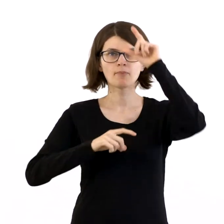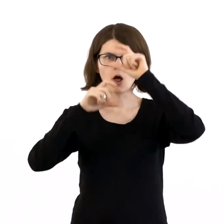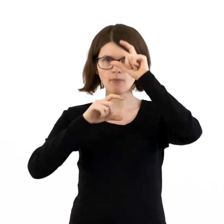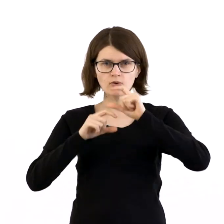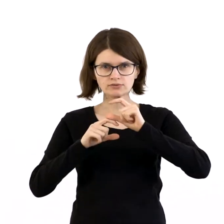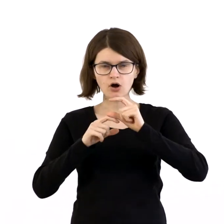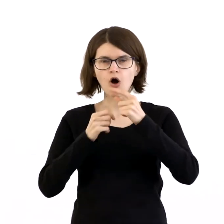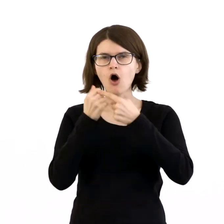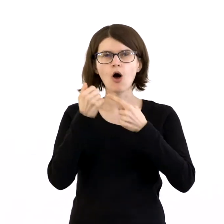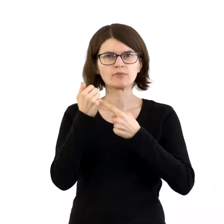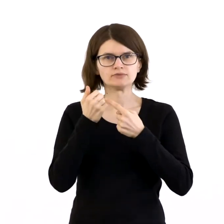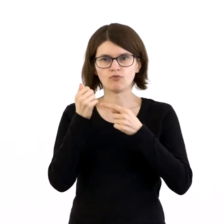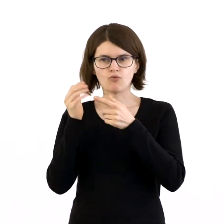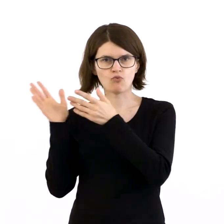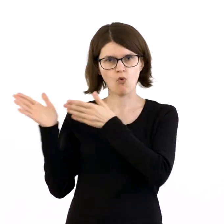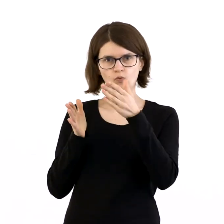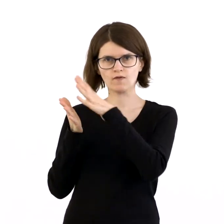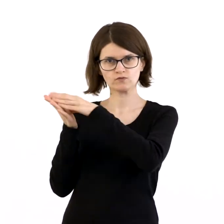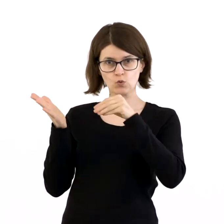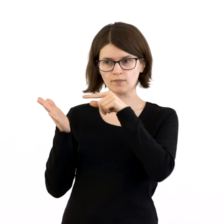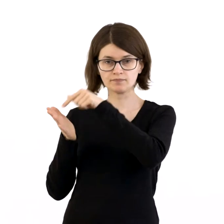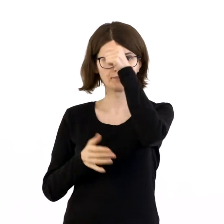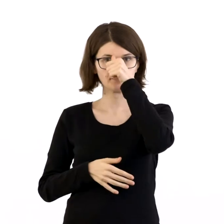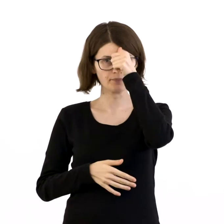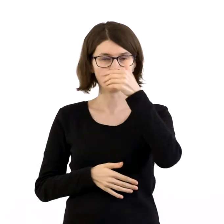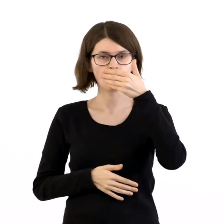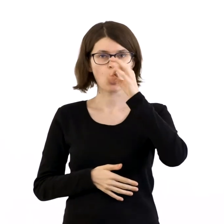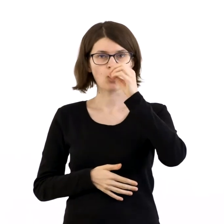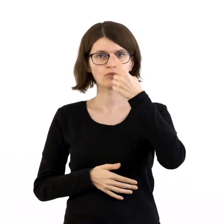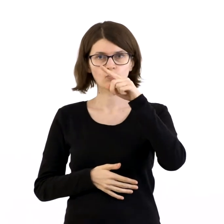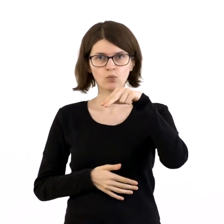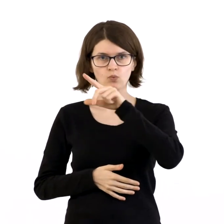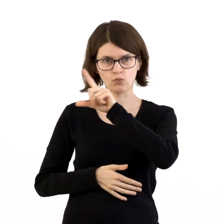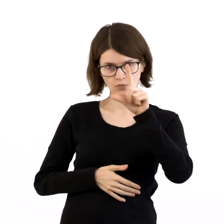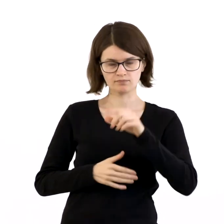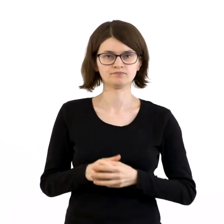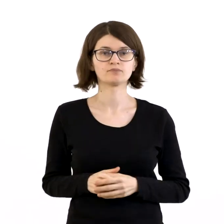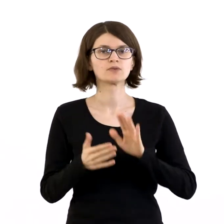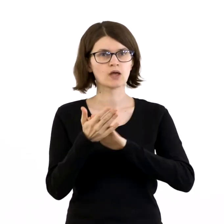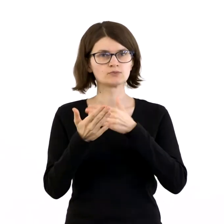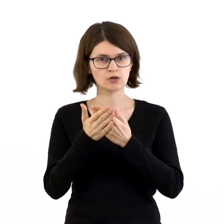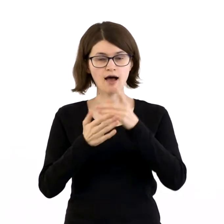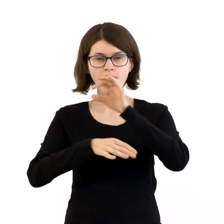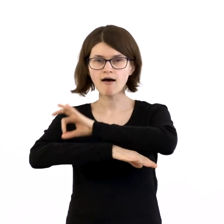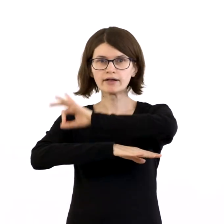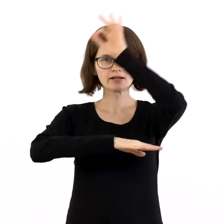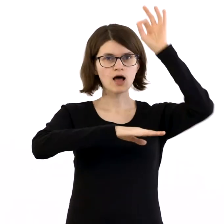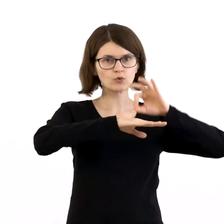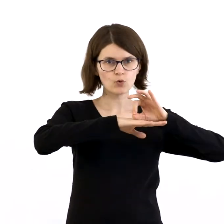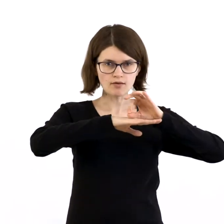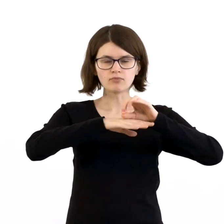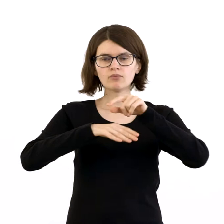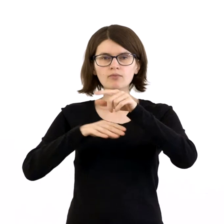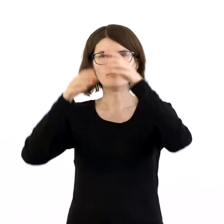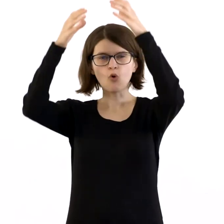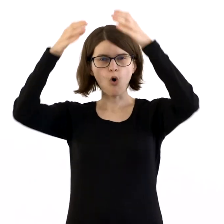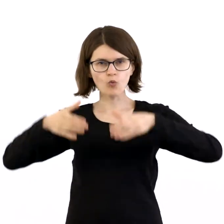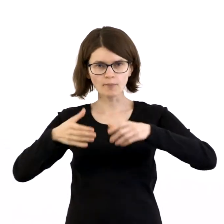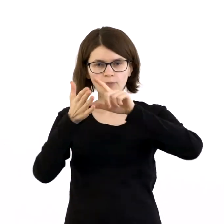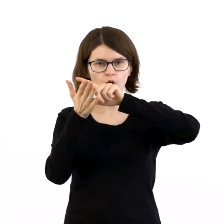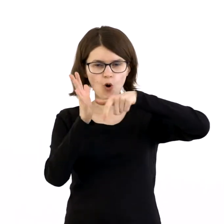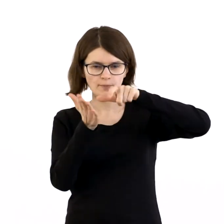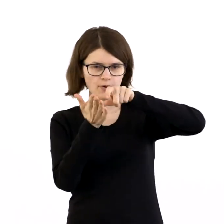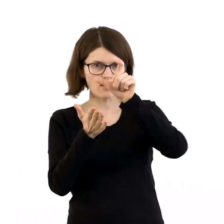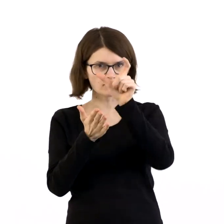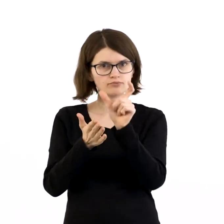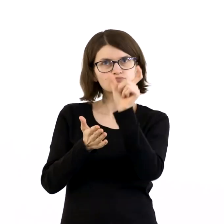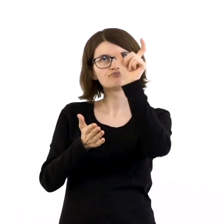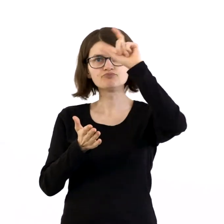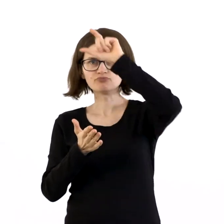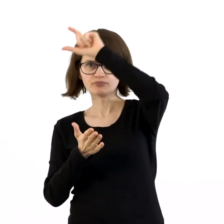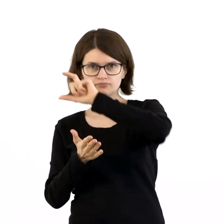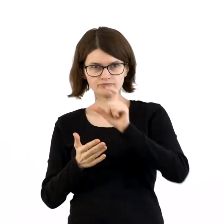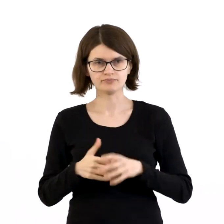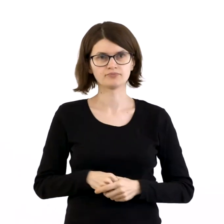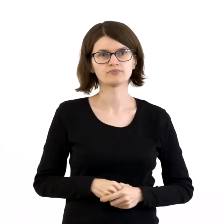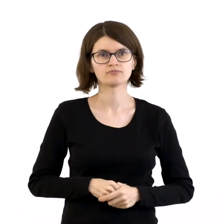Proporcje były wyliczane według modułu, którym był w architekturze promień kolumny,